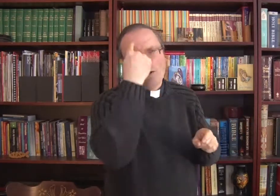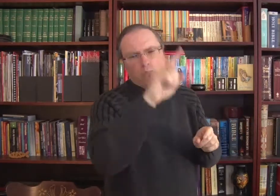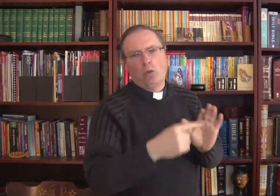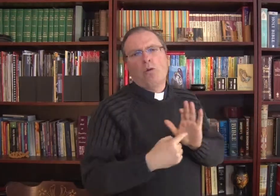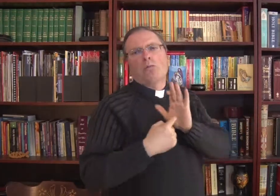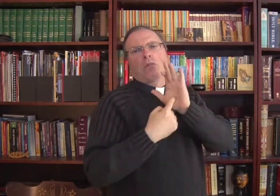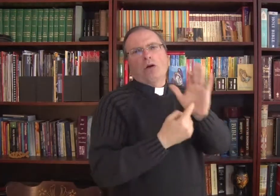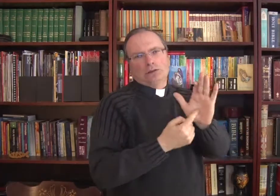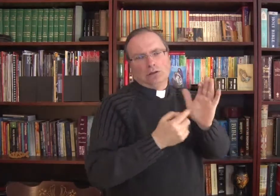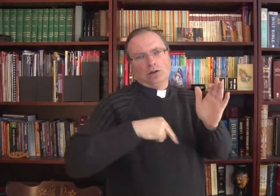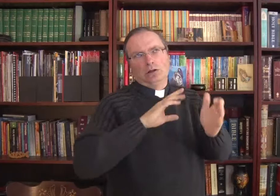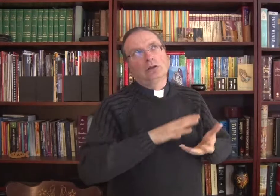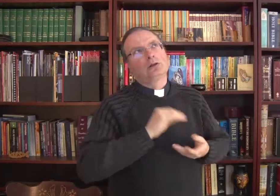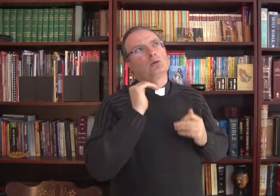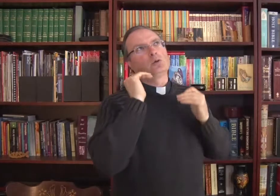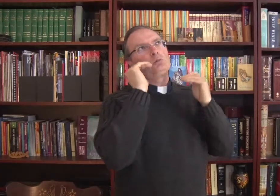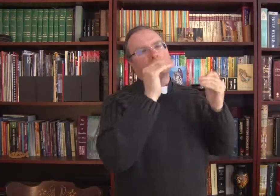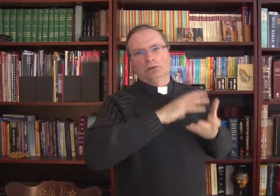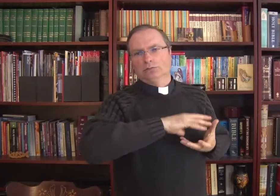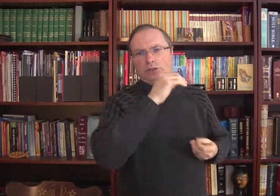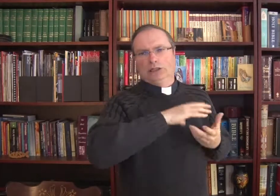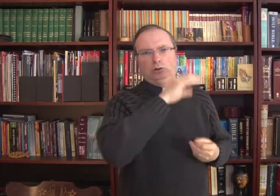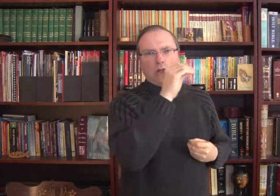pour montrer notre supériorité spirituelle,